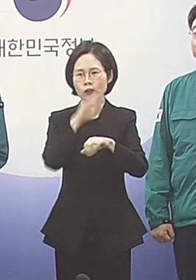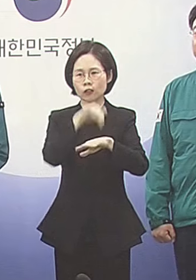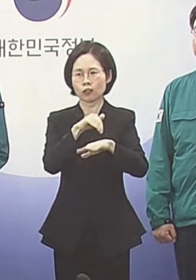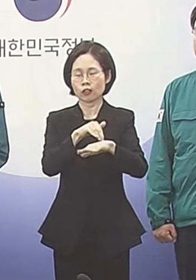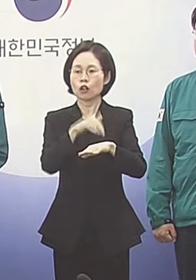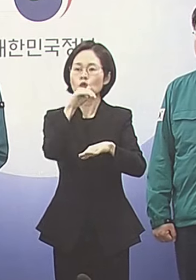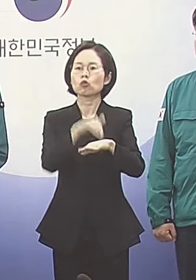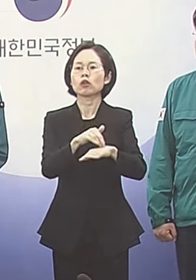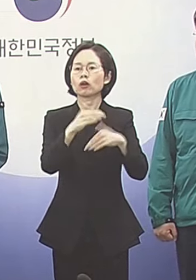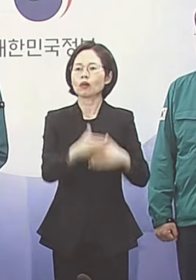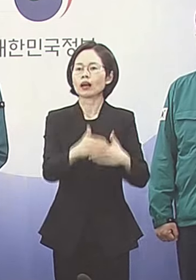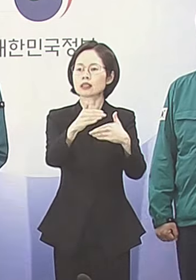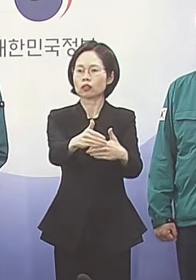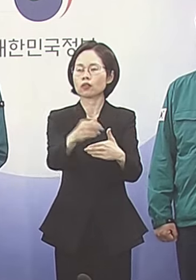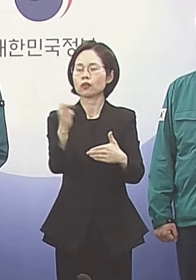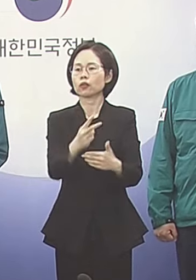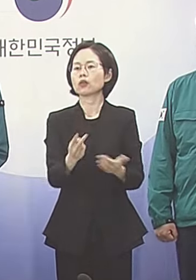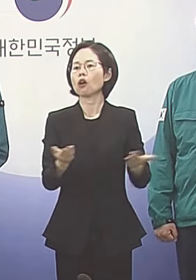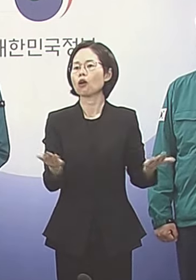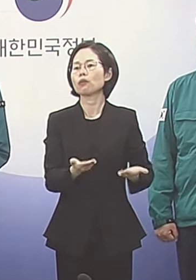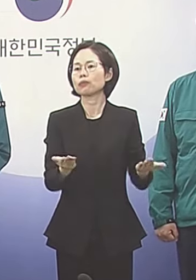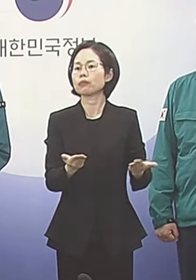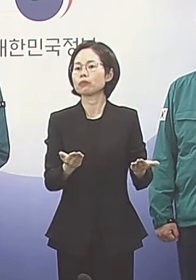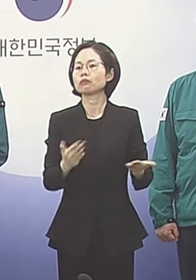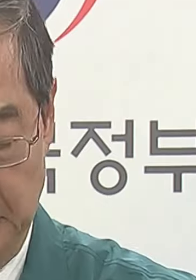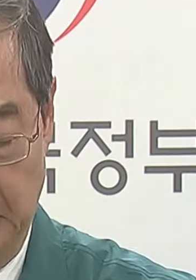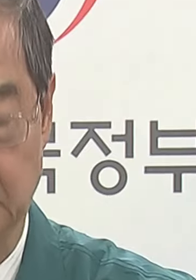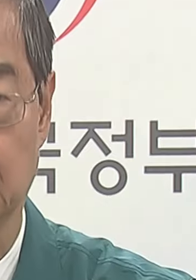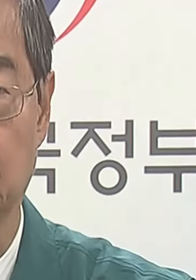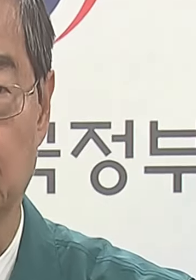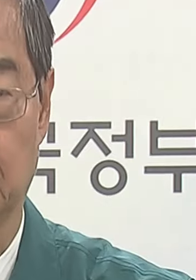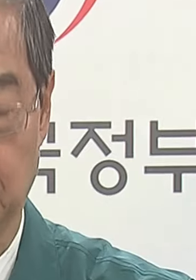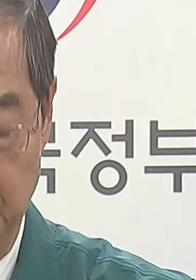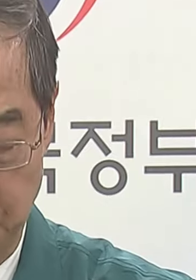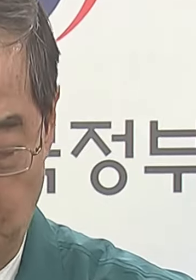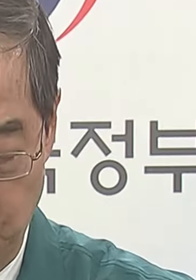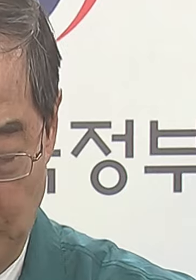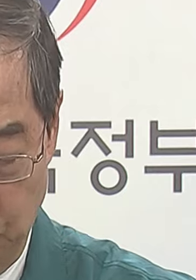(앵커) 27년 만에 의대 정원 계획을 앞둔 정부는 남은 절차를 빨리 마무리하겠다는